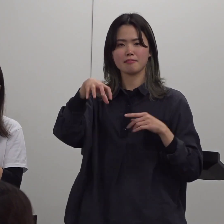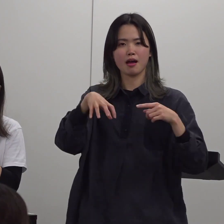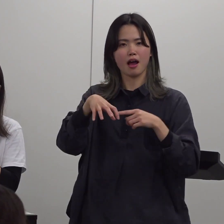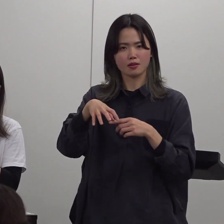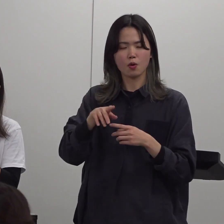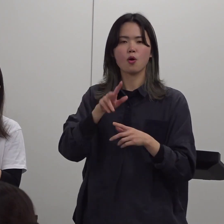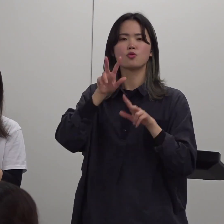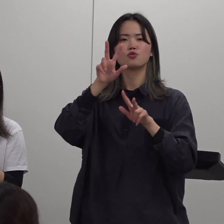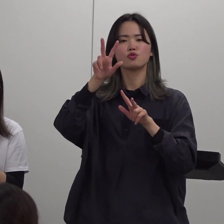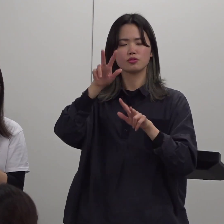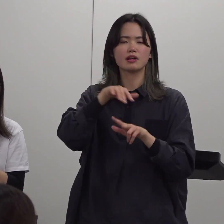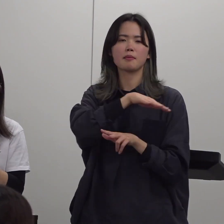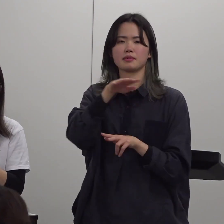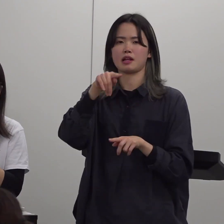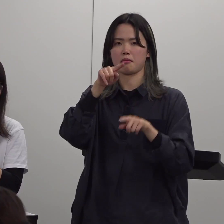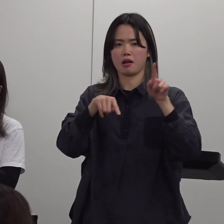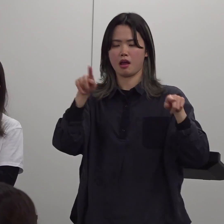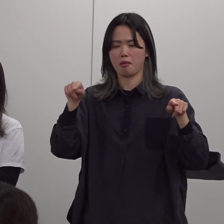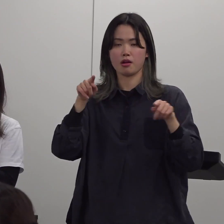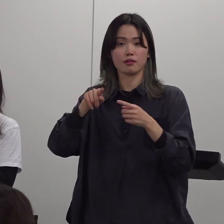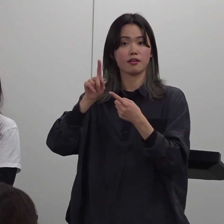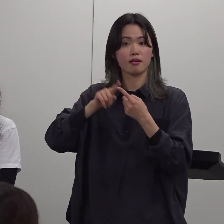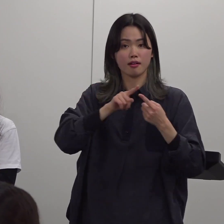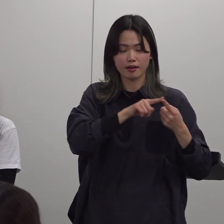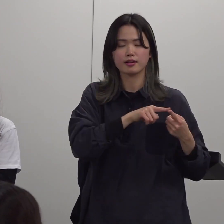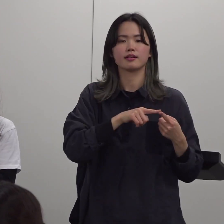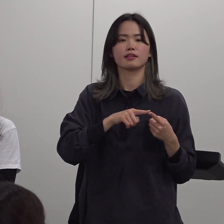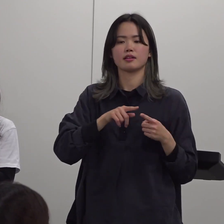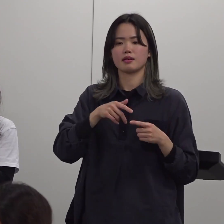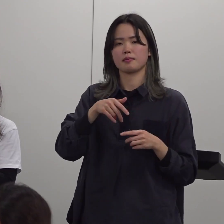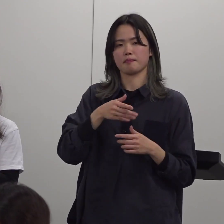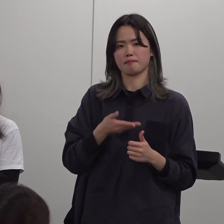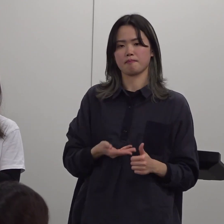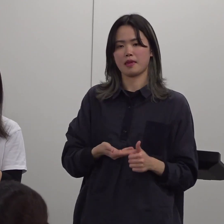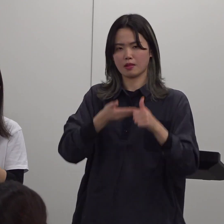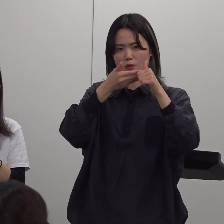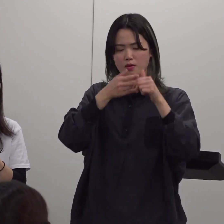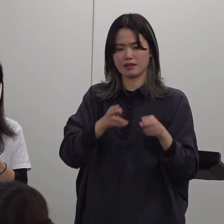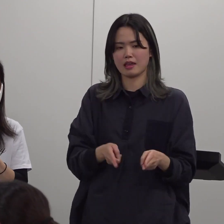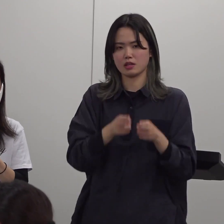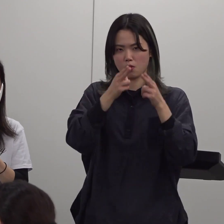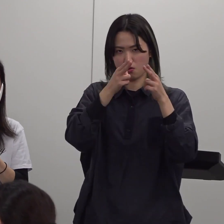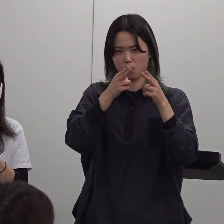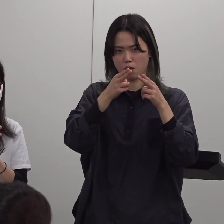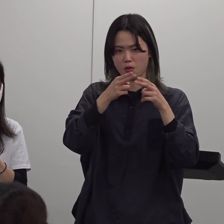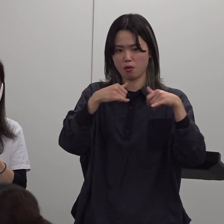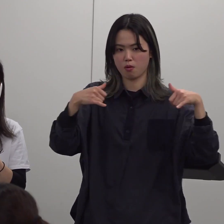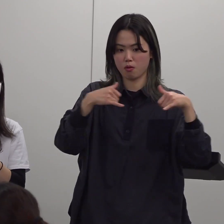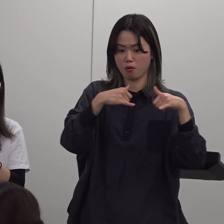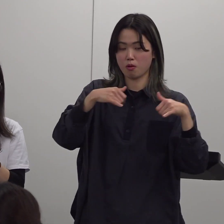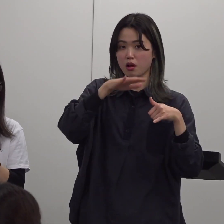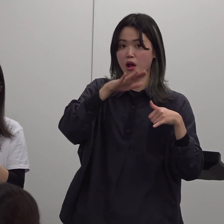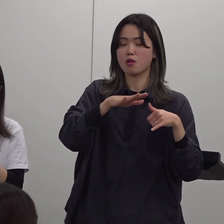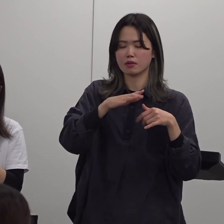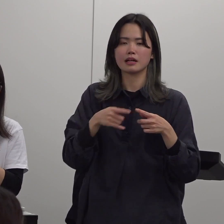そのルールに従ってペット専用エリアがあるのか一緒に避難所の中に入れるのかは